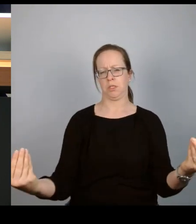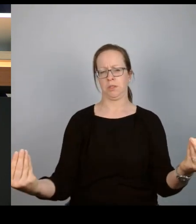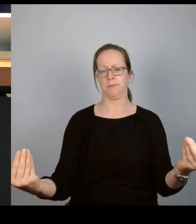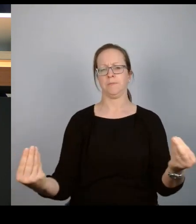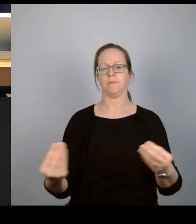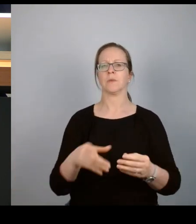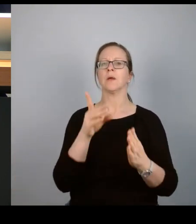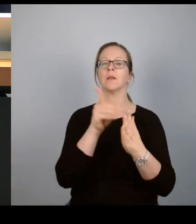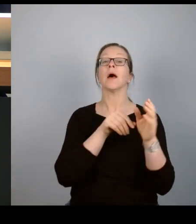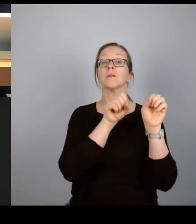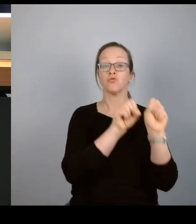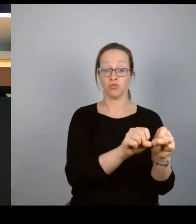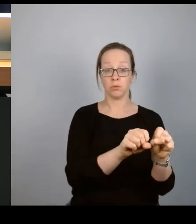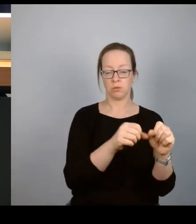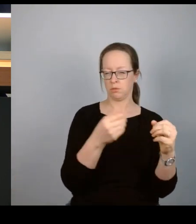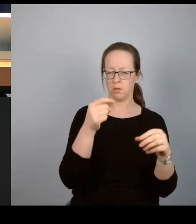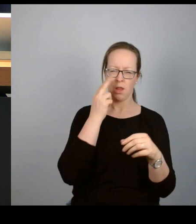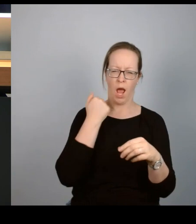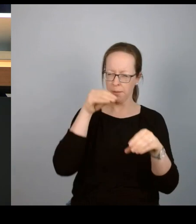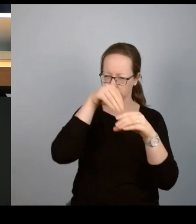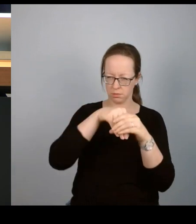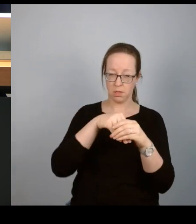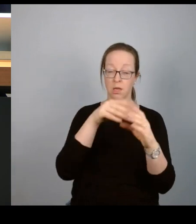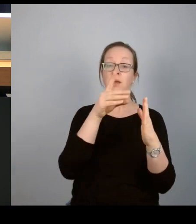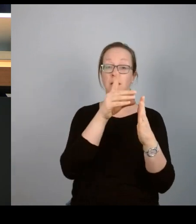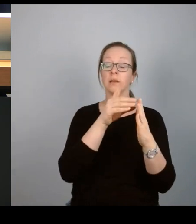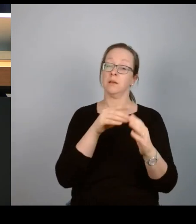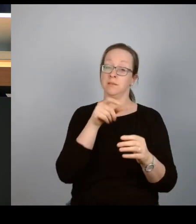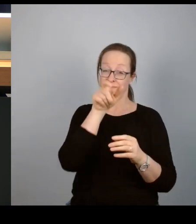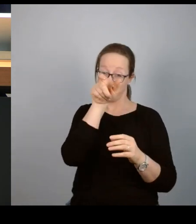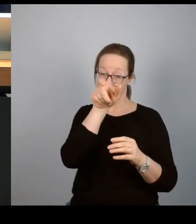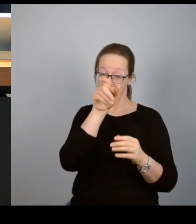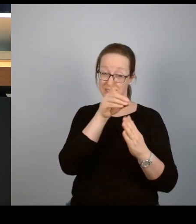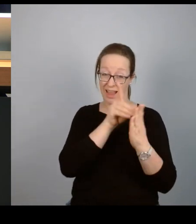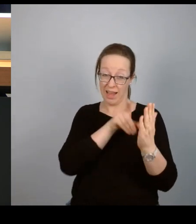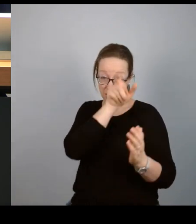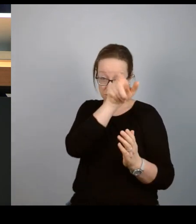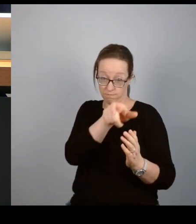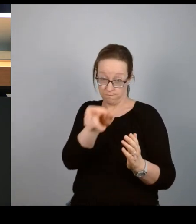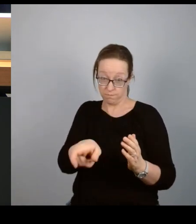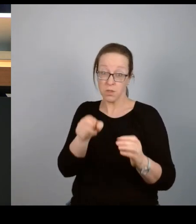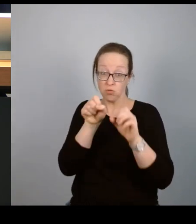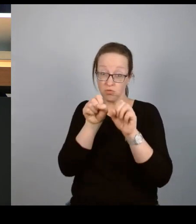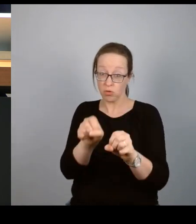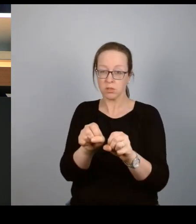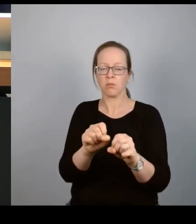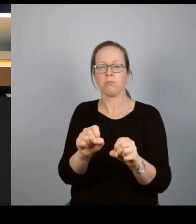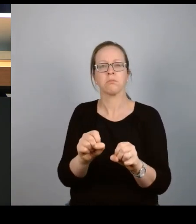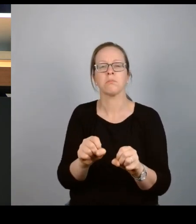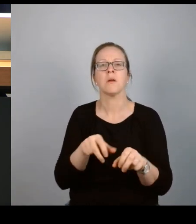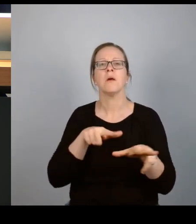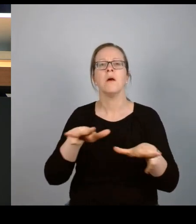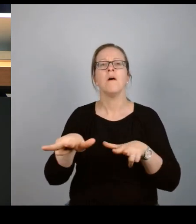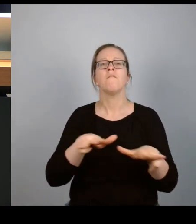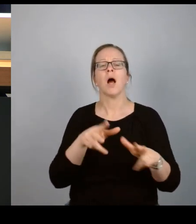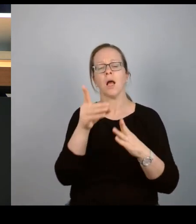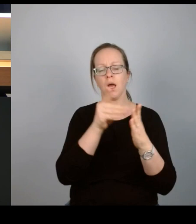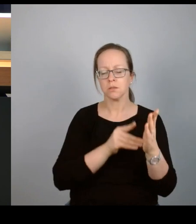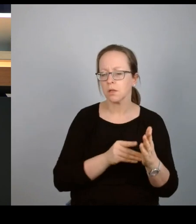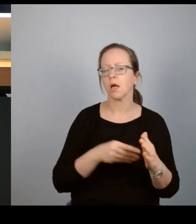jetzt groß schützen kann. Datenschutz schützt personenbezogene Daten, sie schützten Privatsphäre und